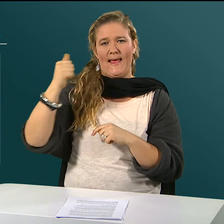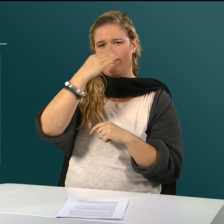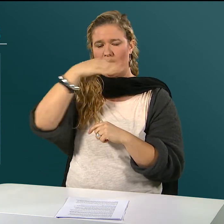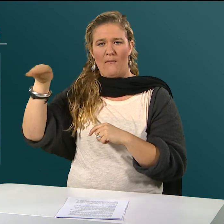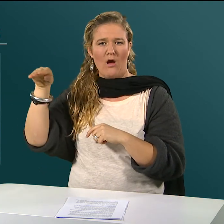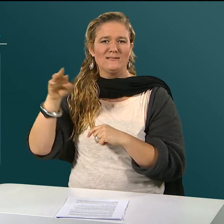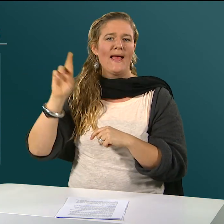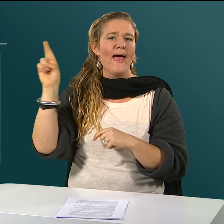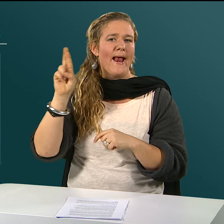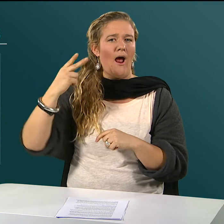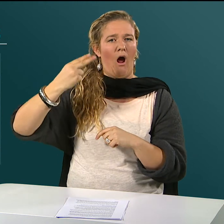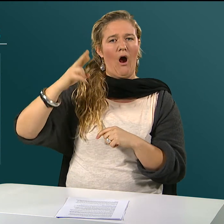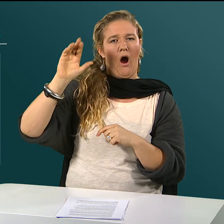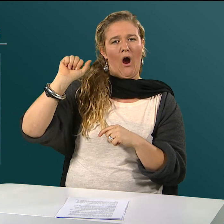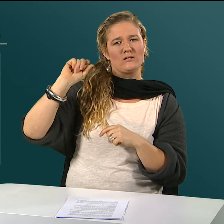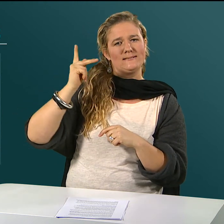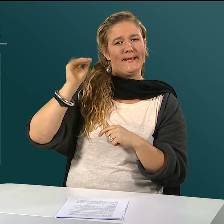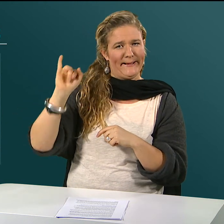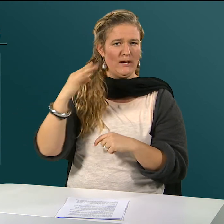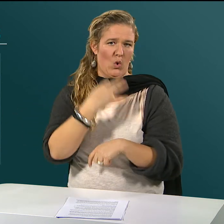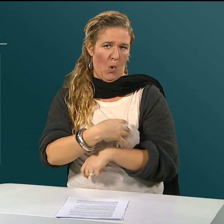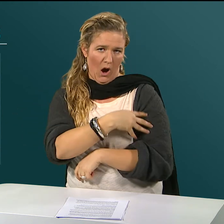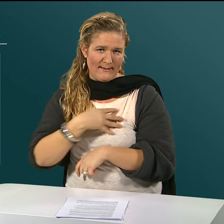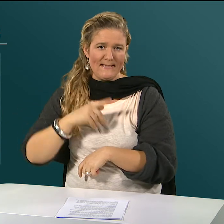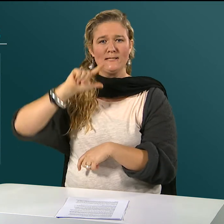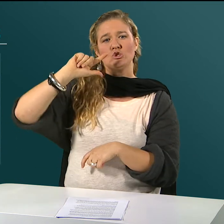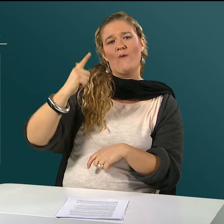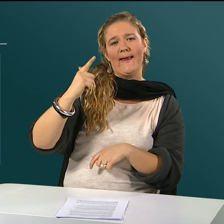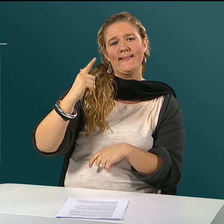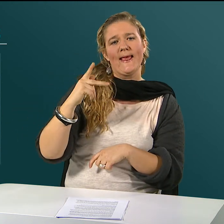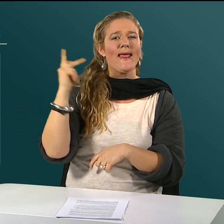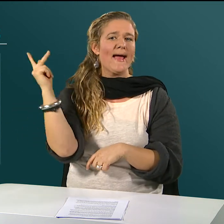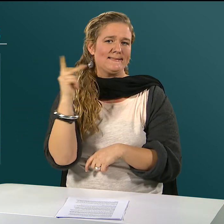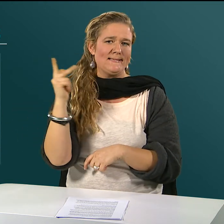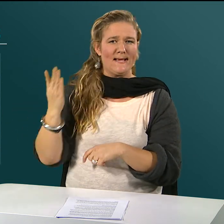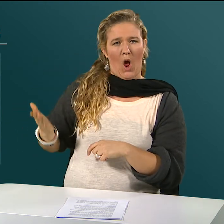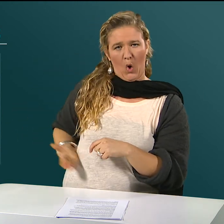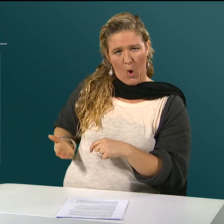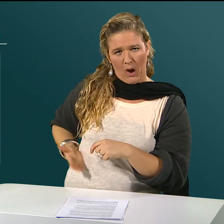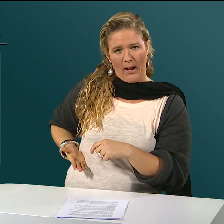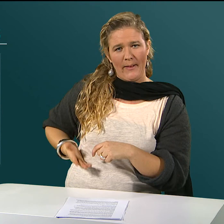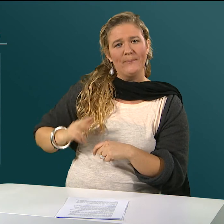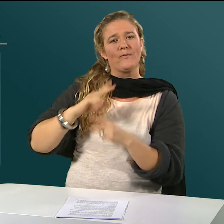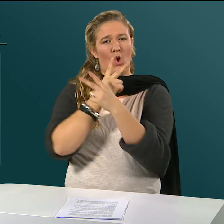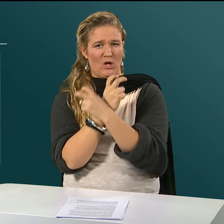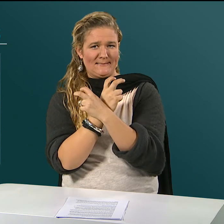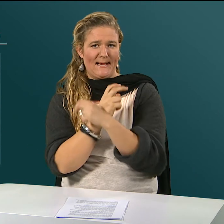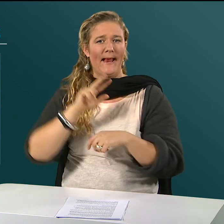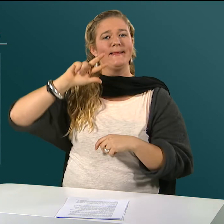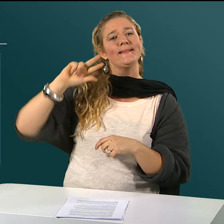1. Platz ging an Rea Hraski (Kroatien), 2. Platz Kristina Köck (Oesterreich),